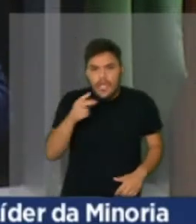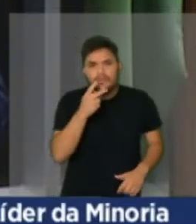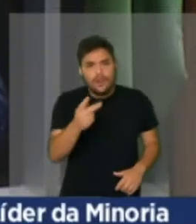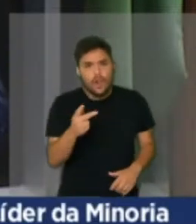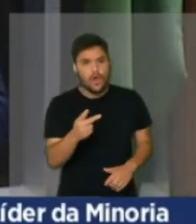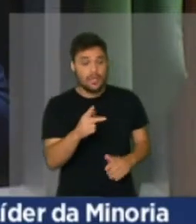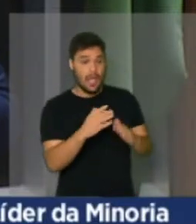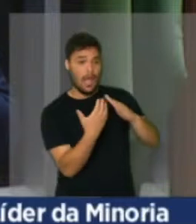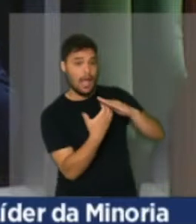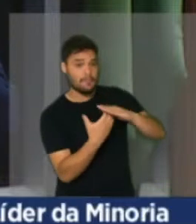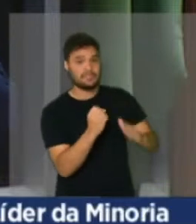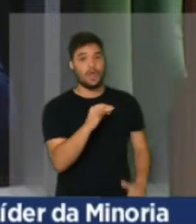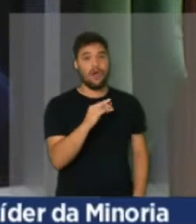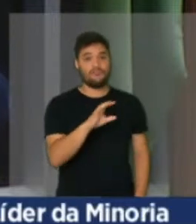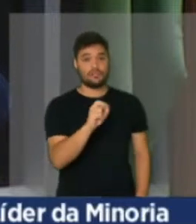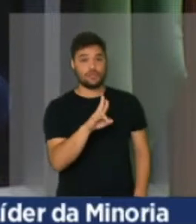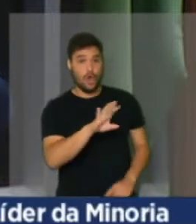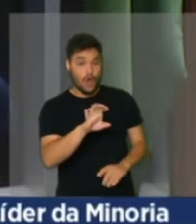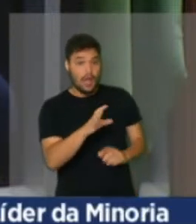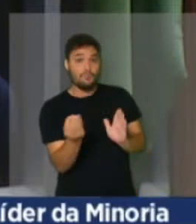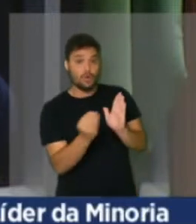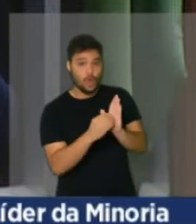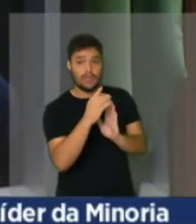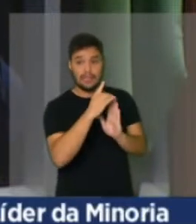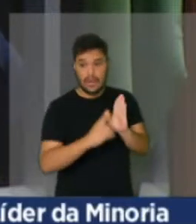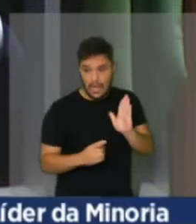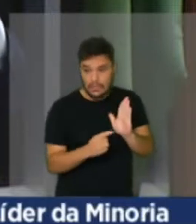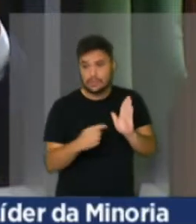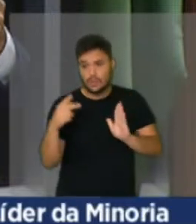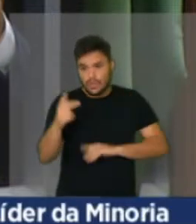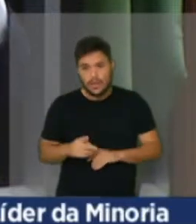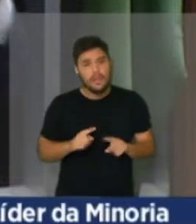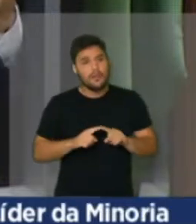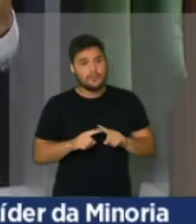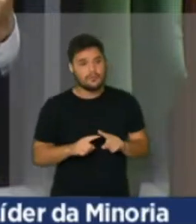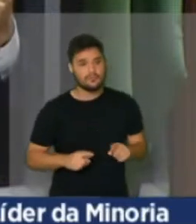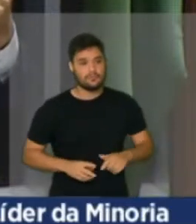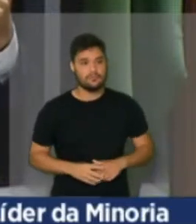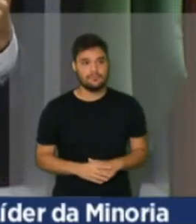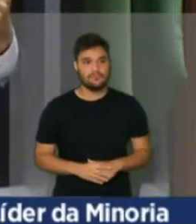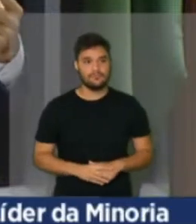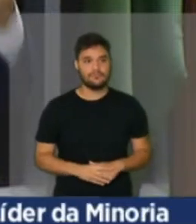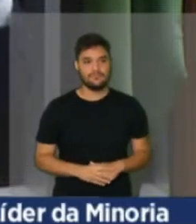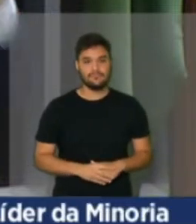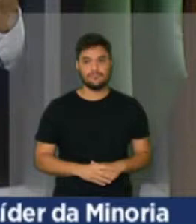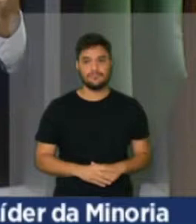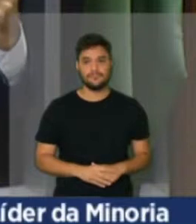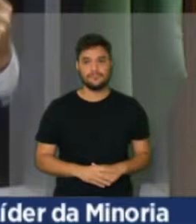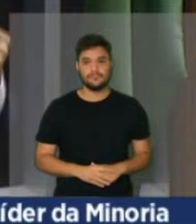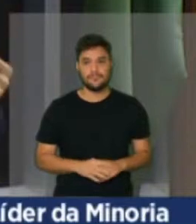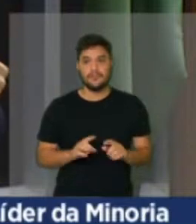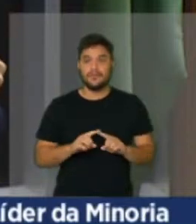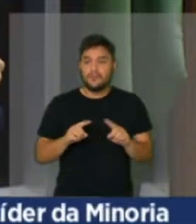EMPRESA OFFSHORE É DECLARADA. PRECISAMOS SABER SE É DECLARADA E SE ERA A ÚNICA QUE ELE TEM. PRECISAMOS